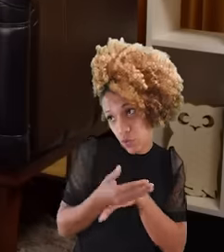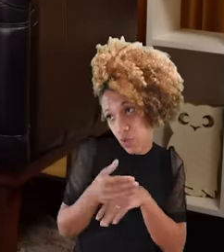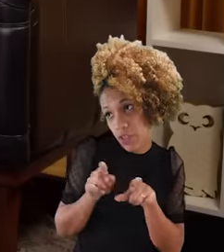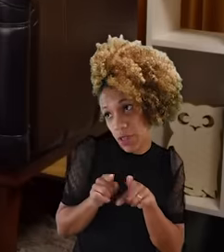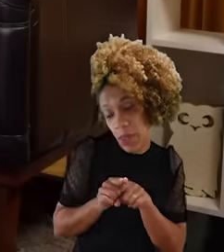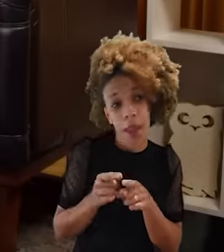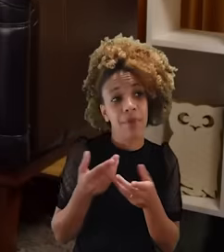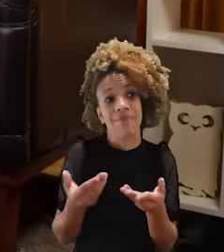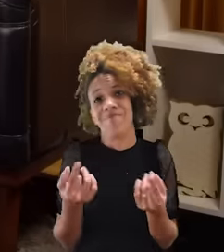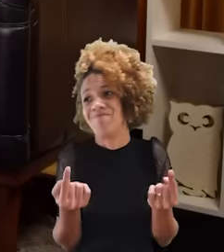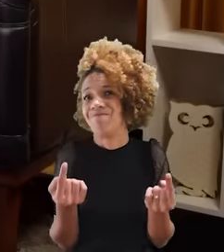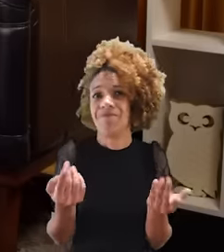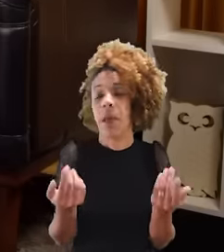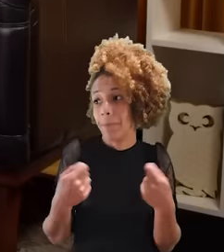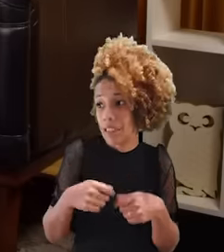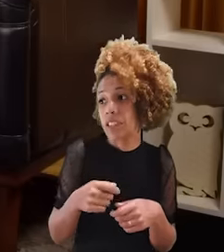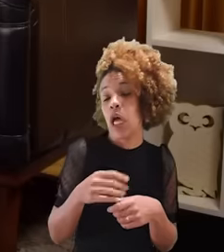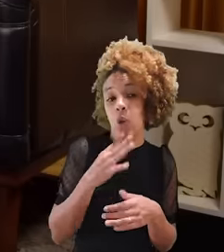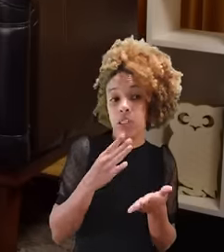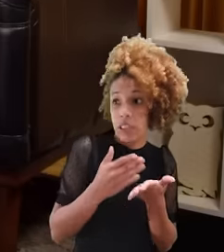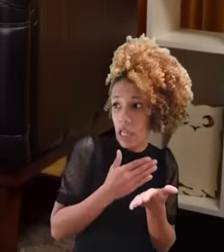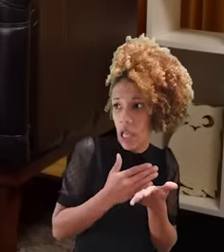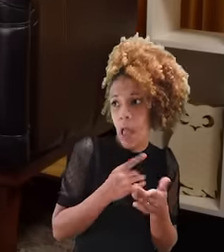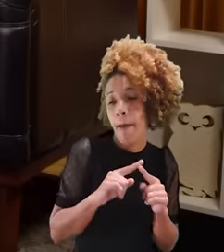é o novo aí você tem que conhecer o Class você tem que conhecer o clássico mas sem querer sem